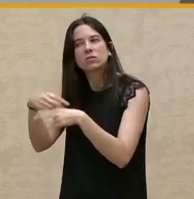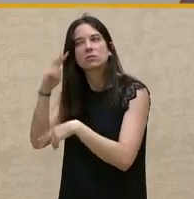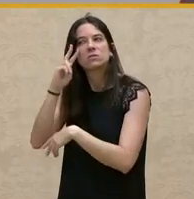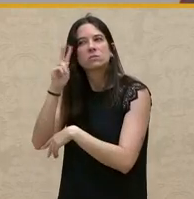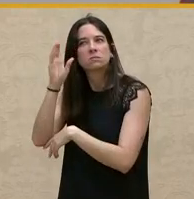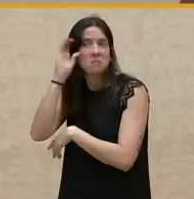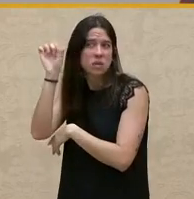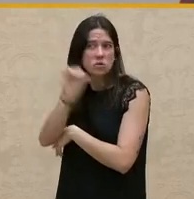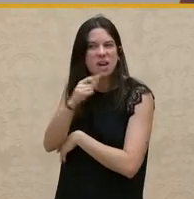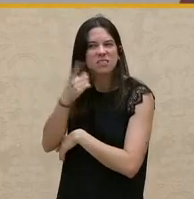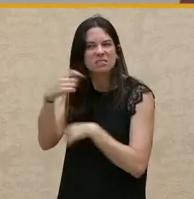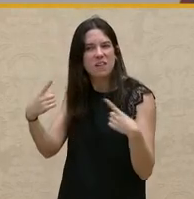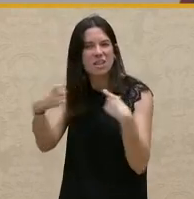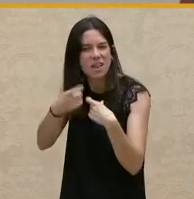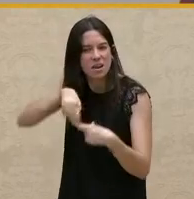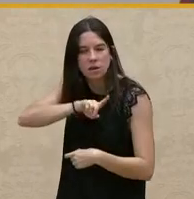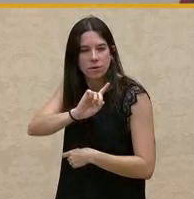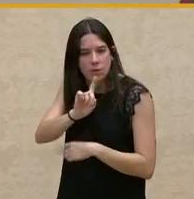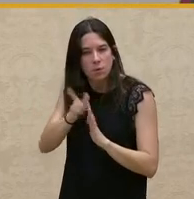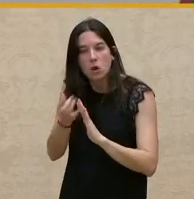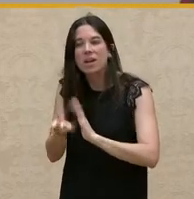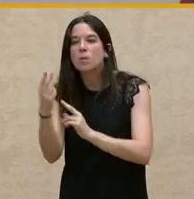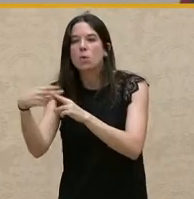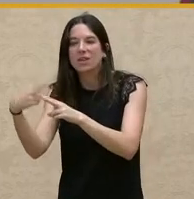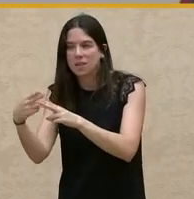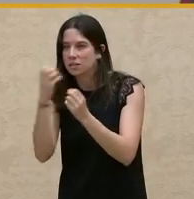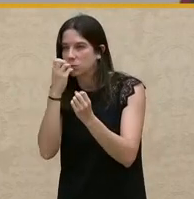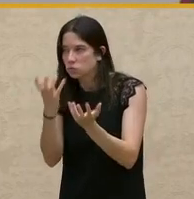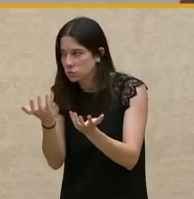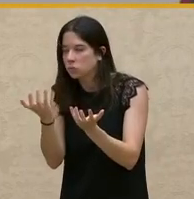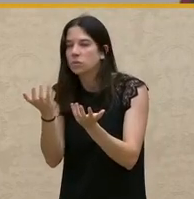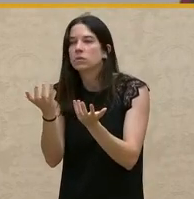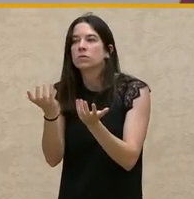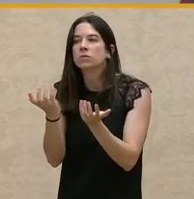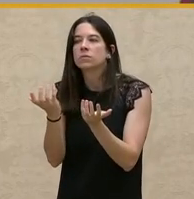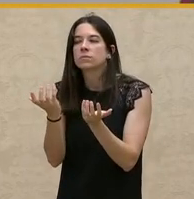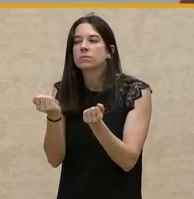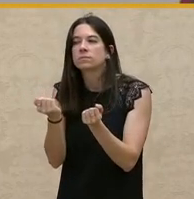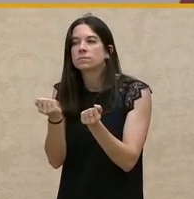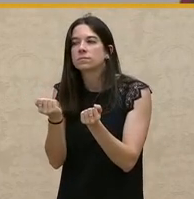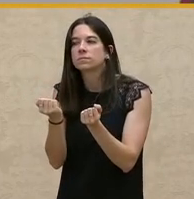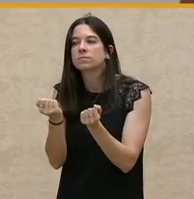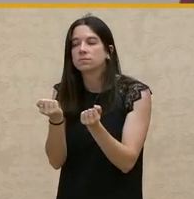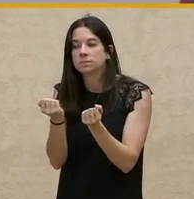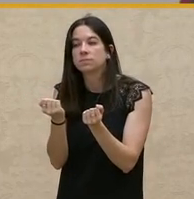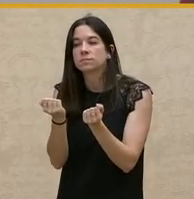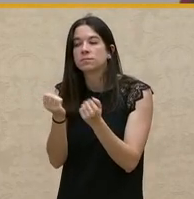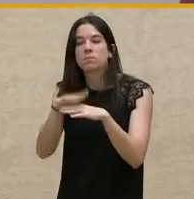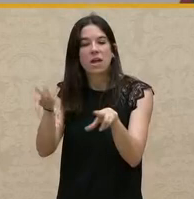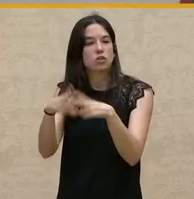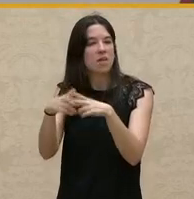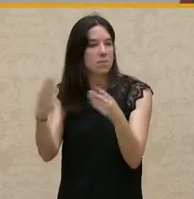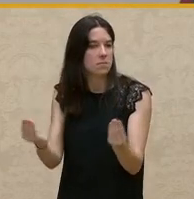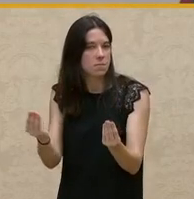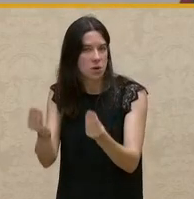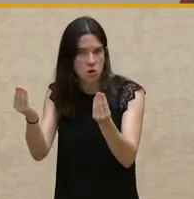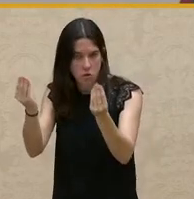sino de hacer aquellas políticas que mejor tienen que ir para la sociedad, y que,